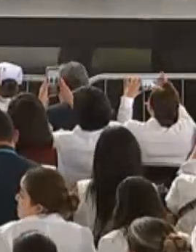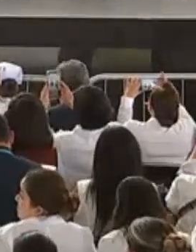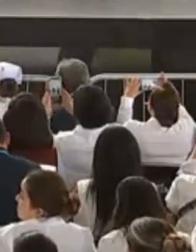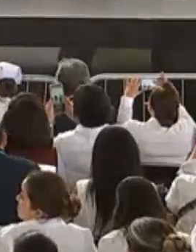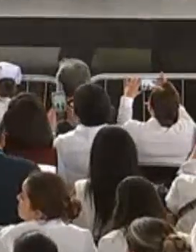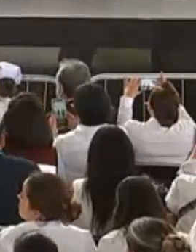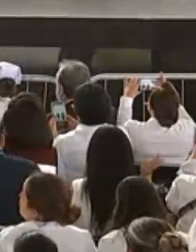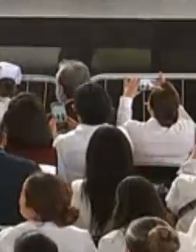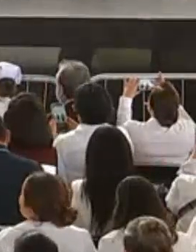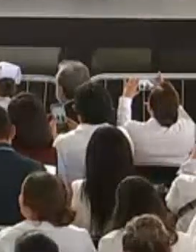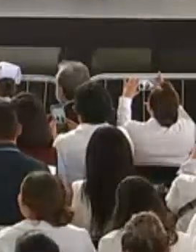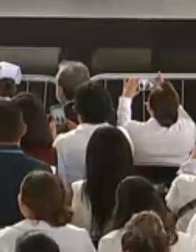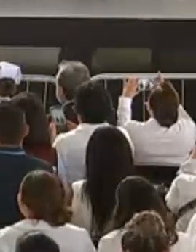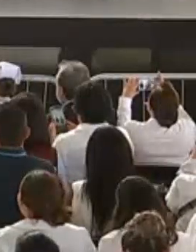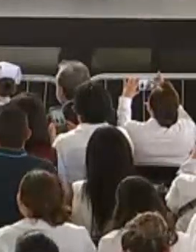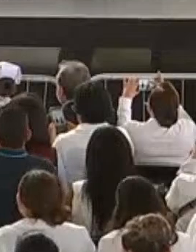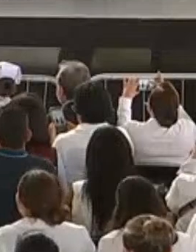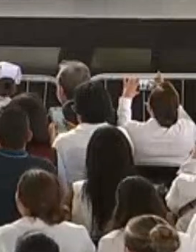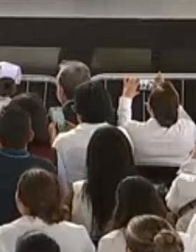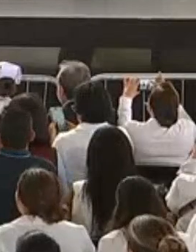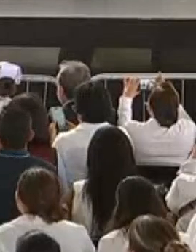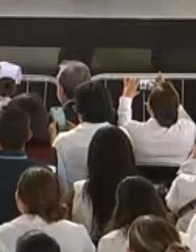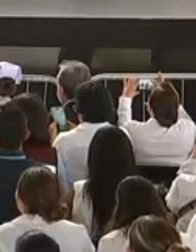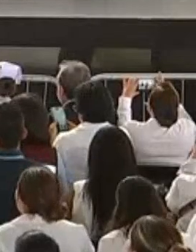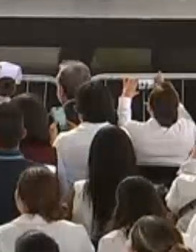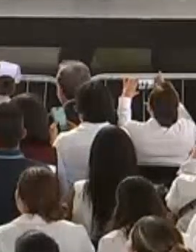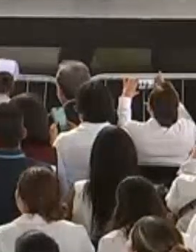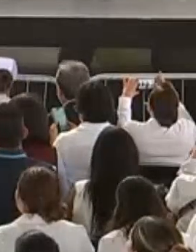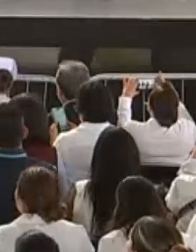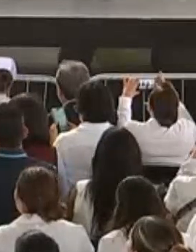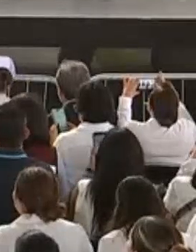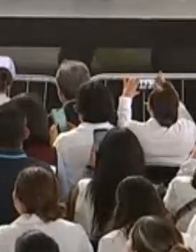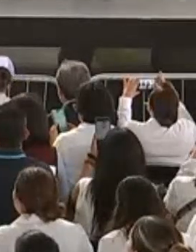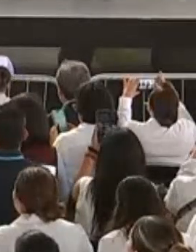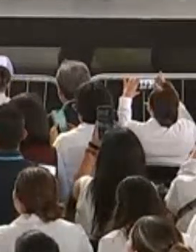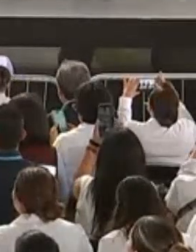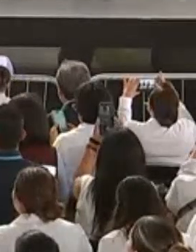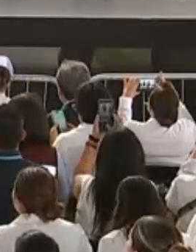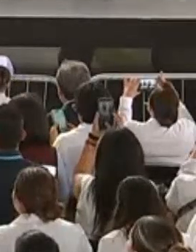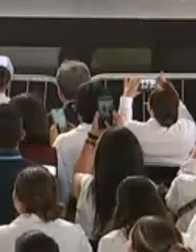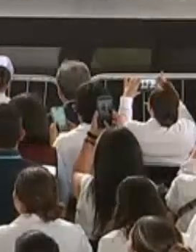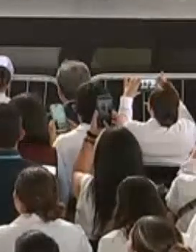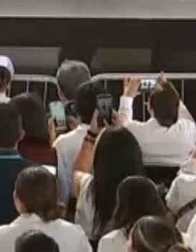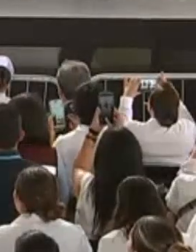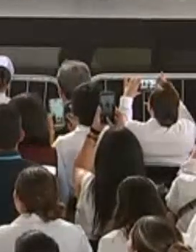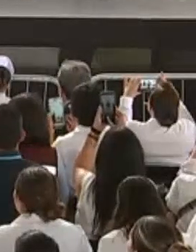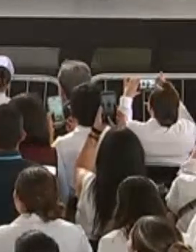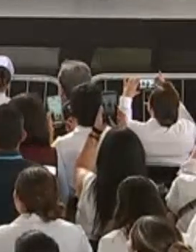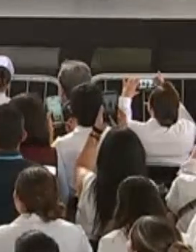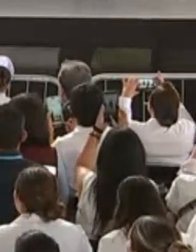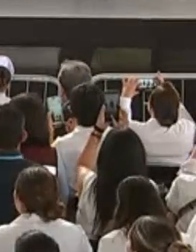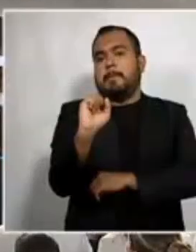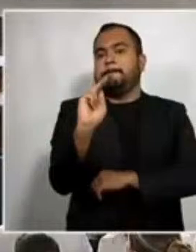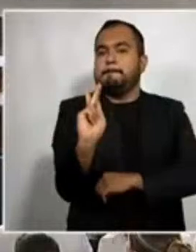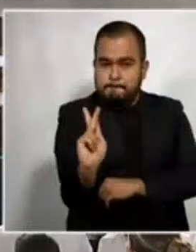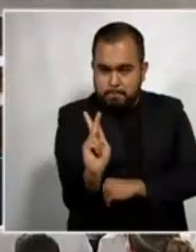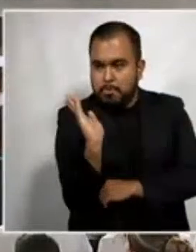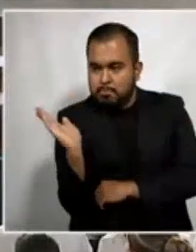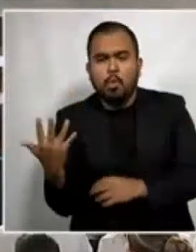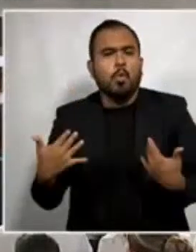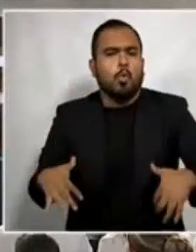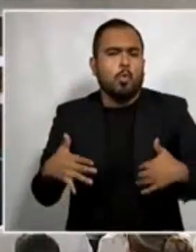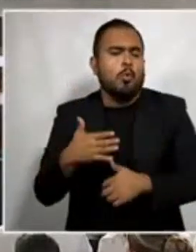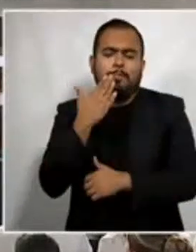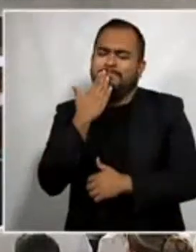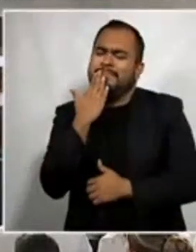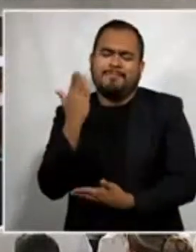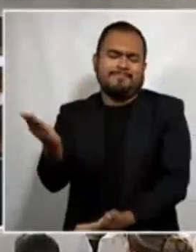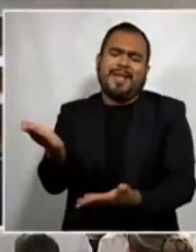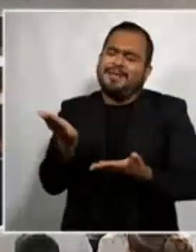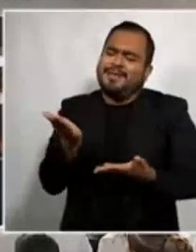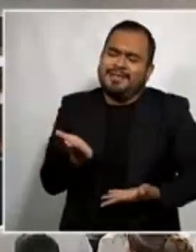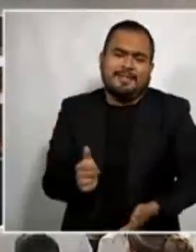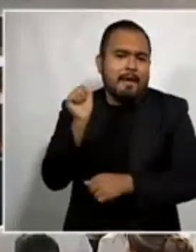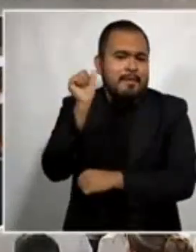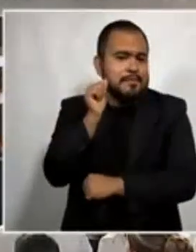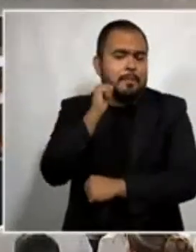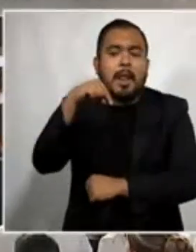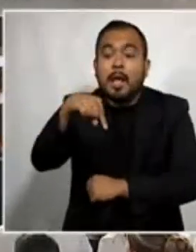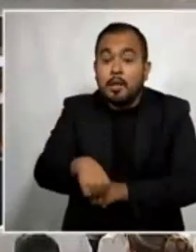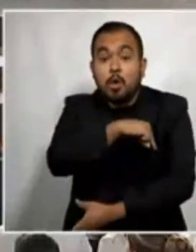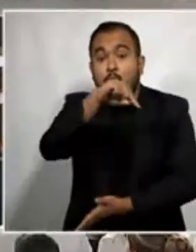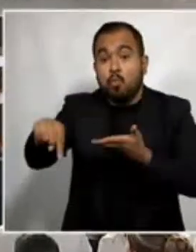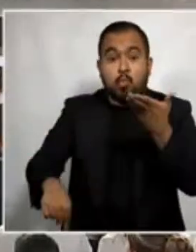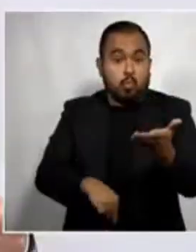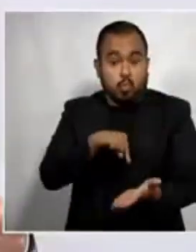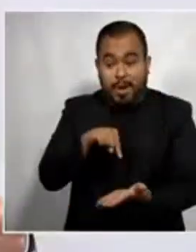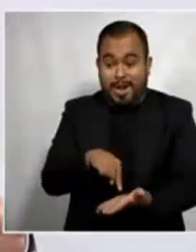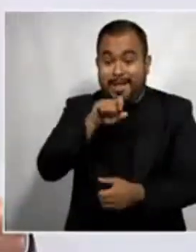Mexicanos, doctora Claudia Shamundown, siempre bienvenida a esta tierra que le respeta y le